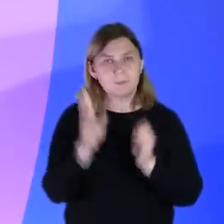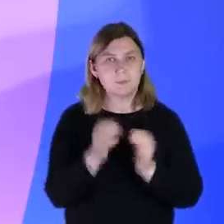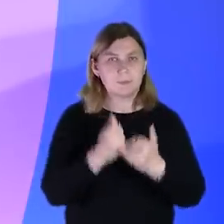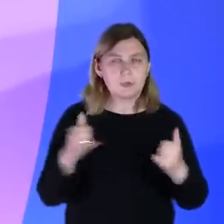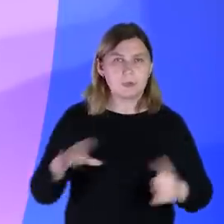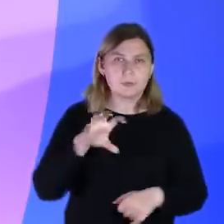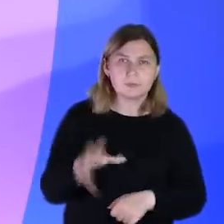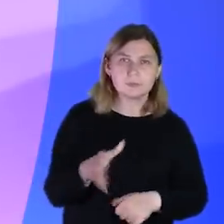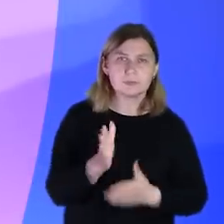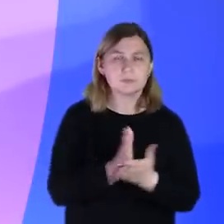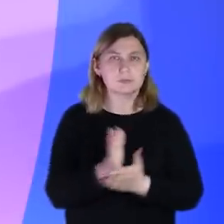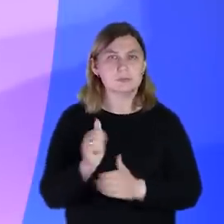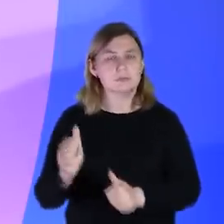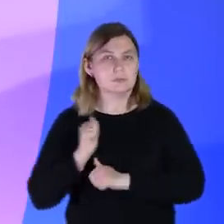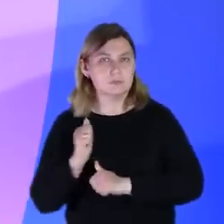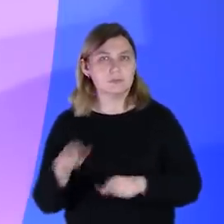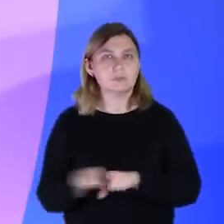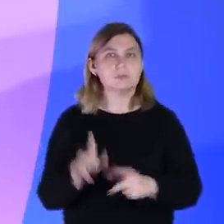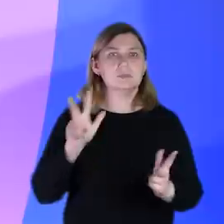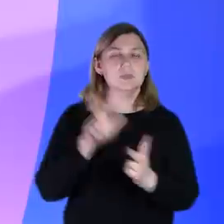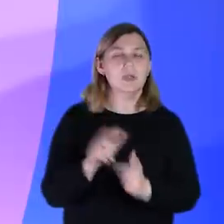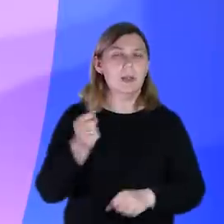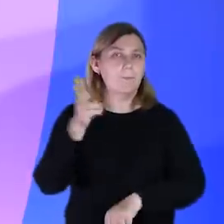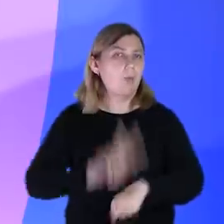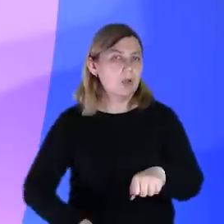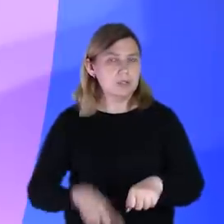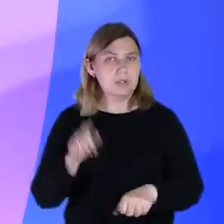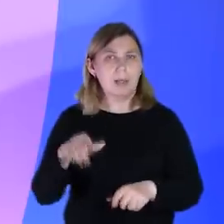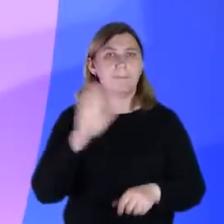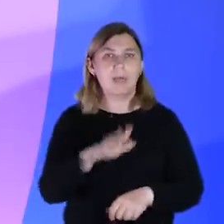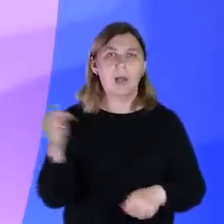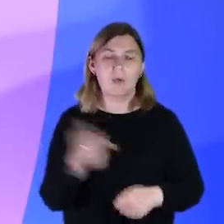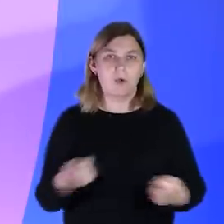tak jak służby wojskowe czy nawet defensywa policyjna, miały obowiązek współpracowania z